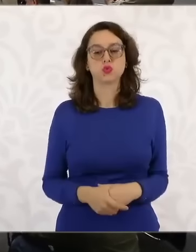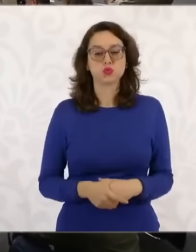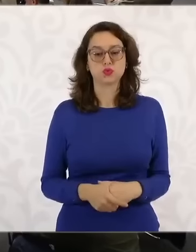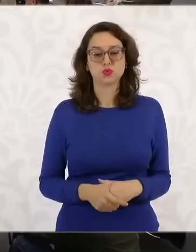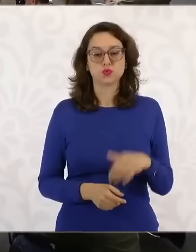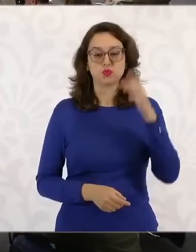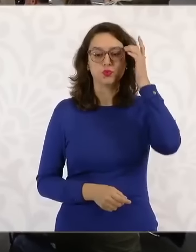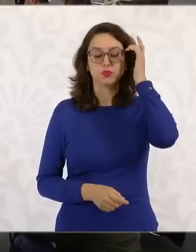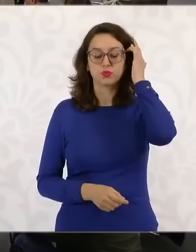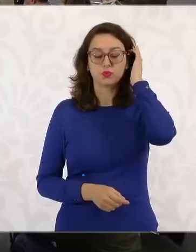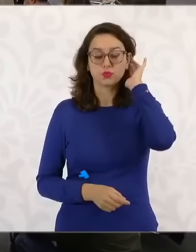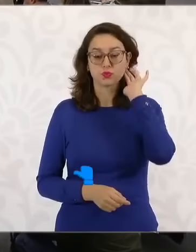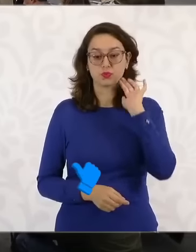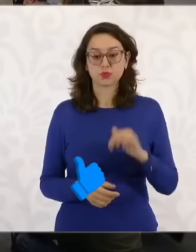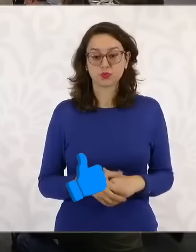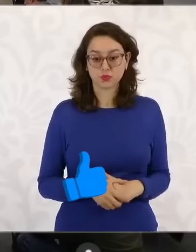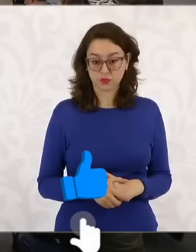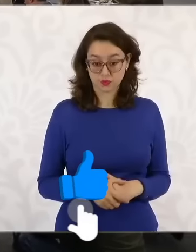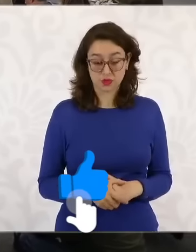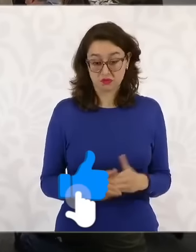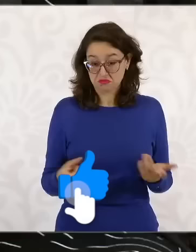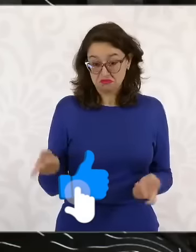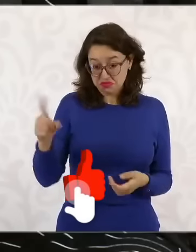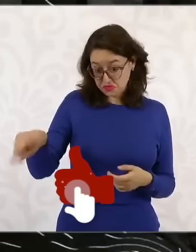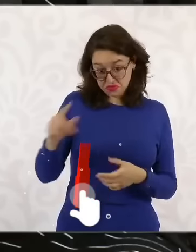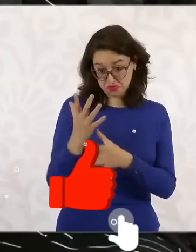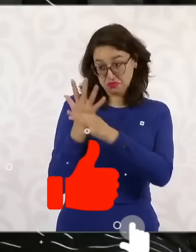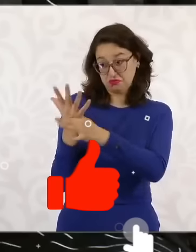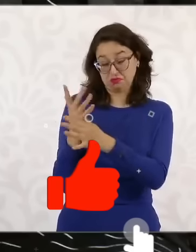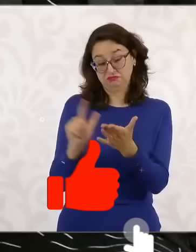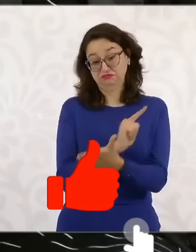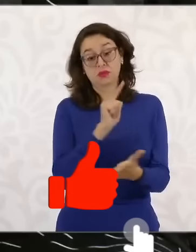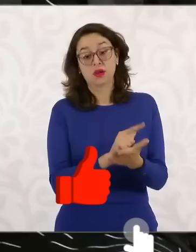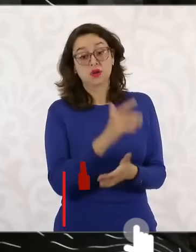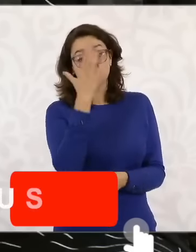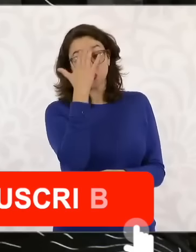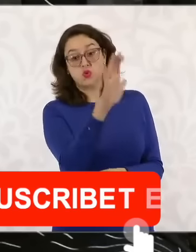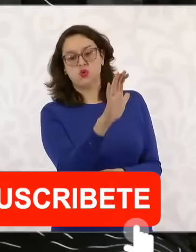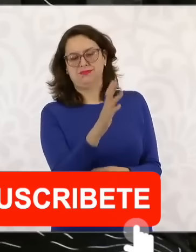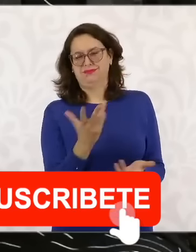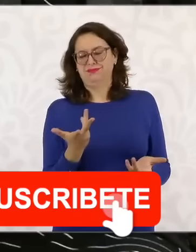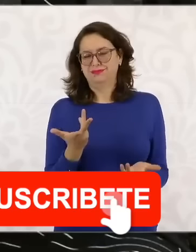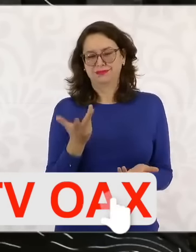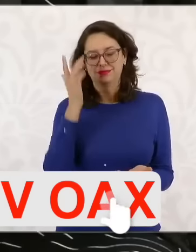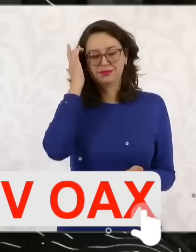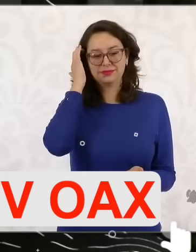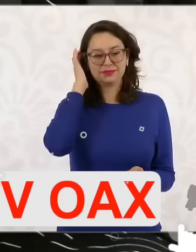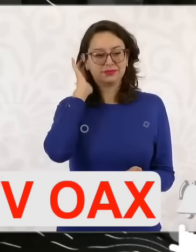del de las nuevas este reformas al amparo, ellas dicen, acaban acababa de mencionar